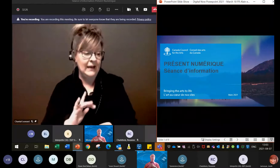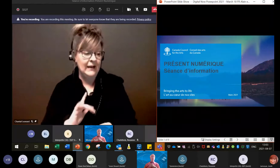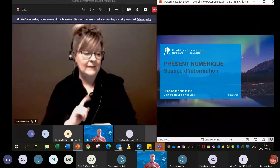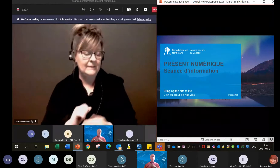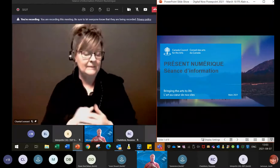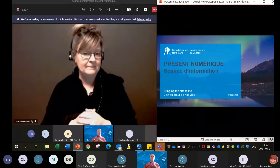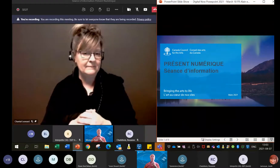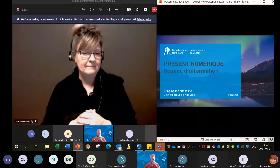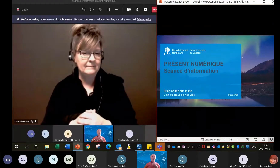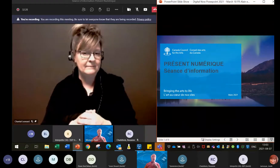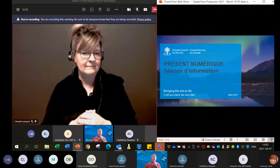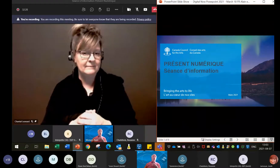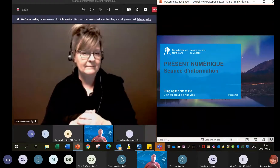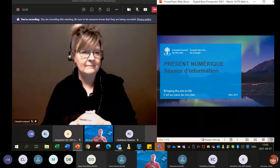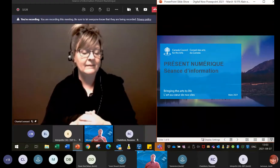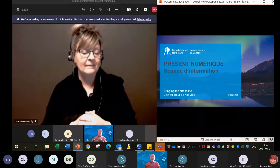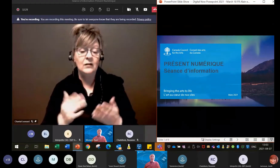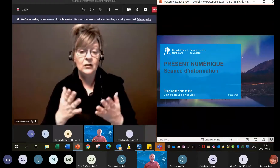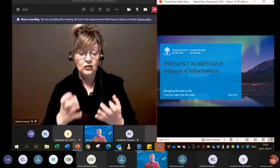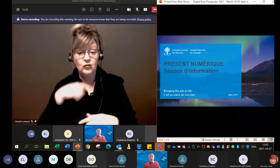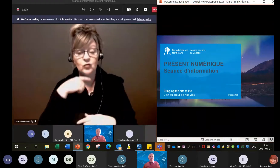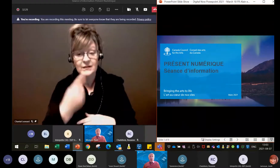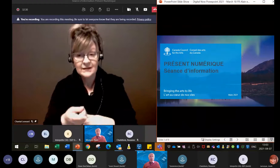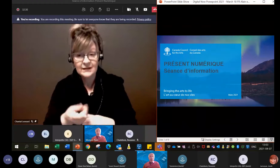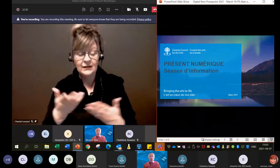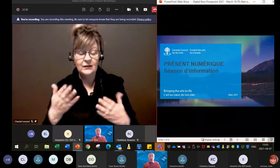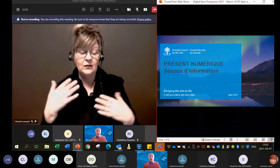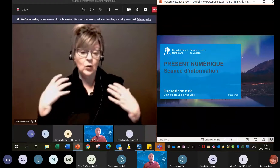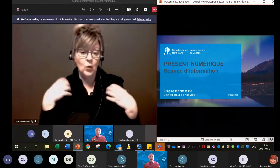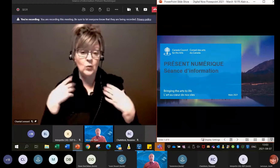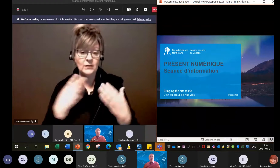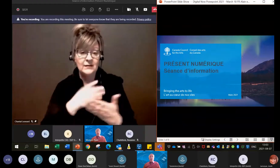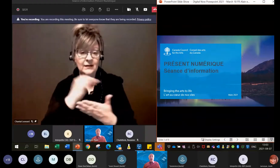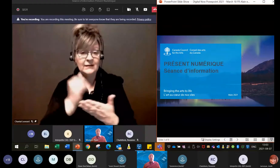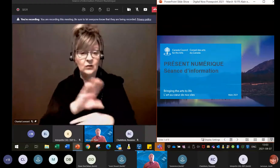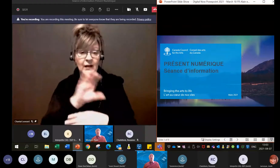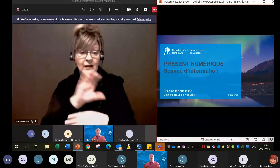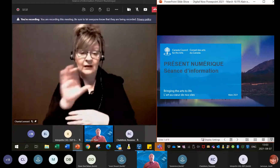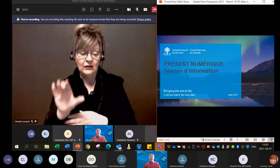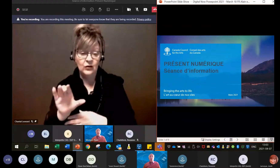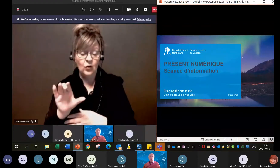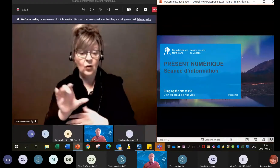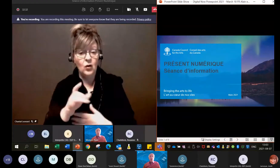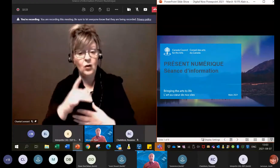souligner que le Conseil des arts du